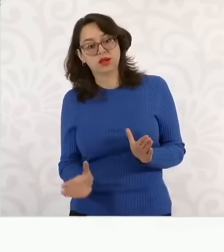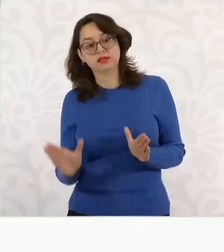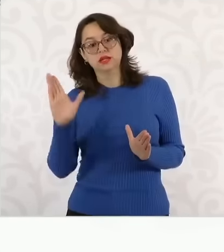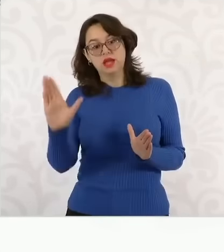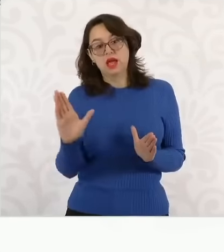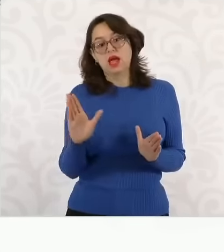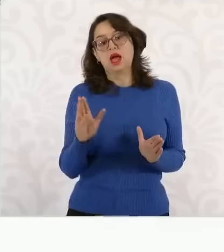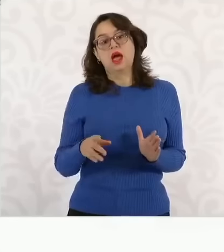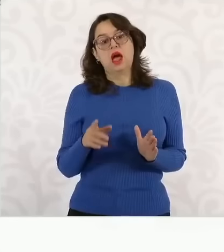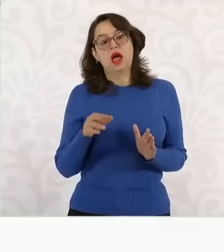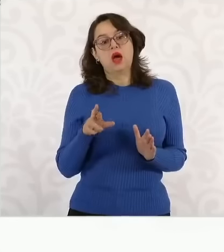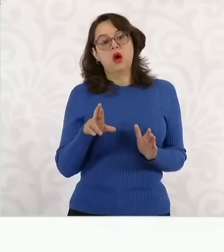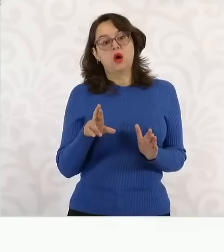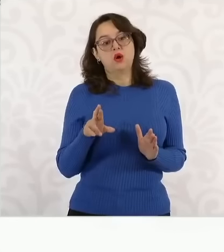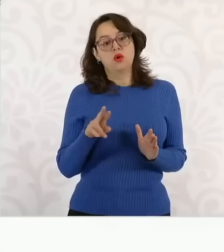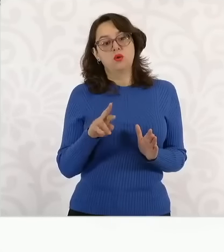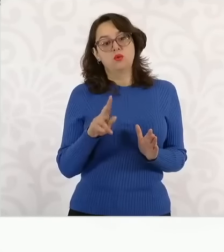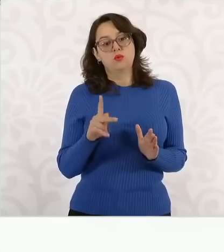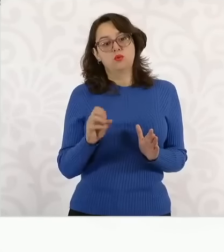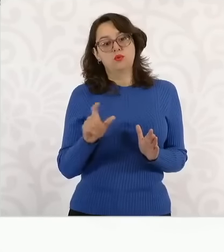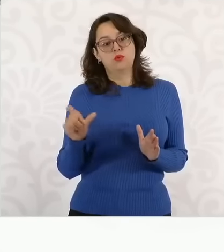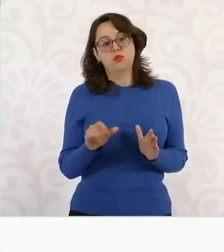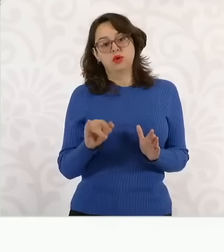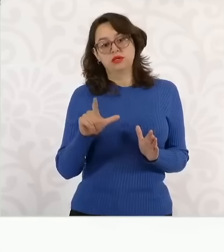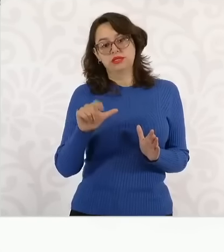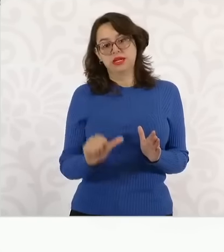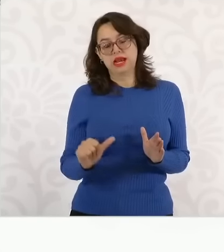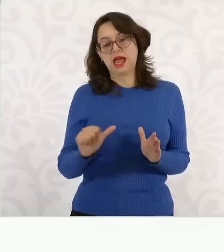Esa ramal Pochila Mérida realmente era la vieja vía del ferrocar delmo de Tehuantepec